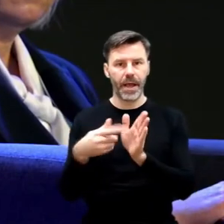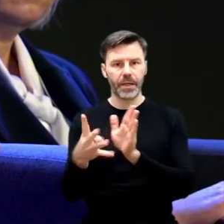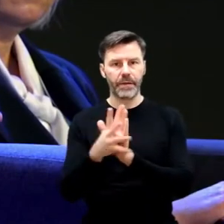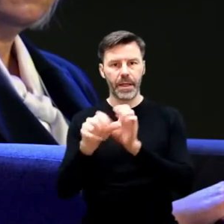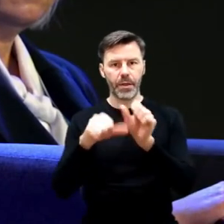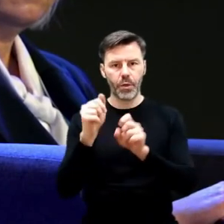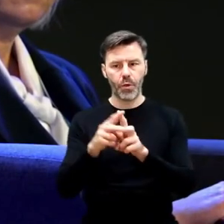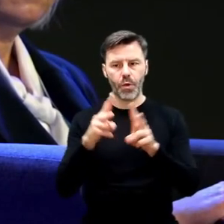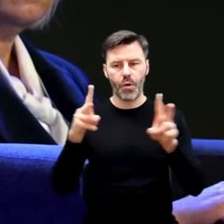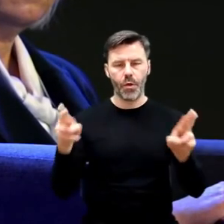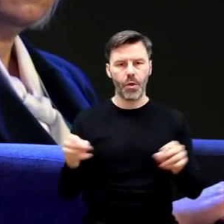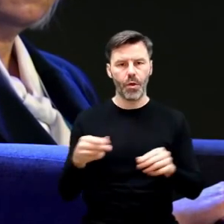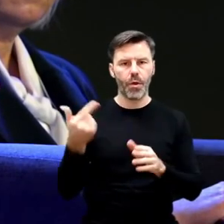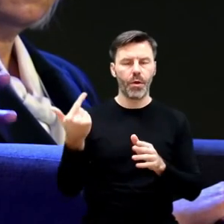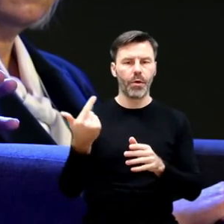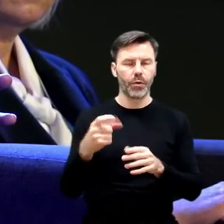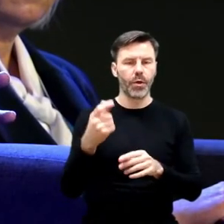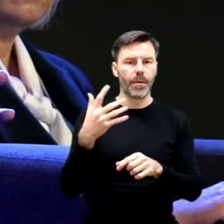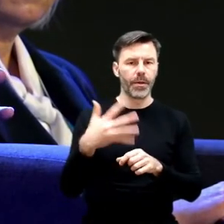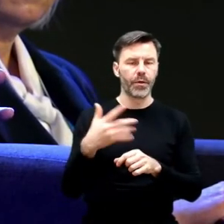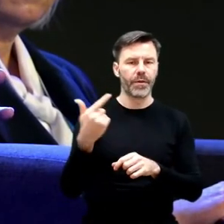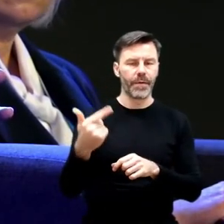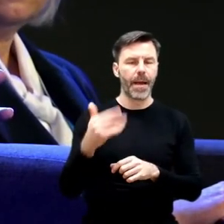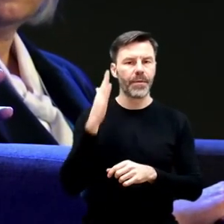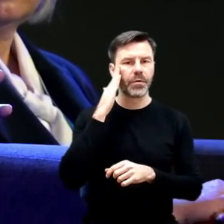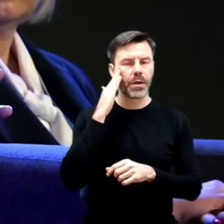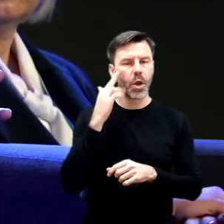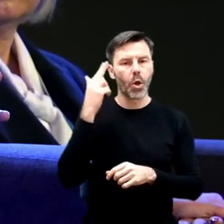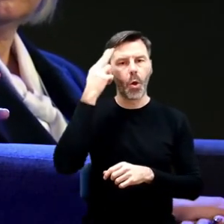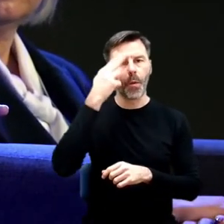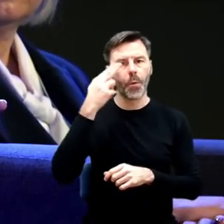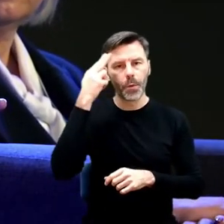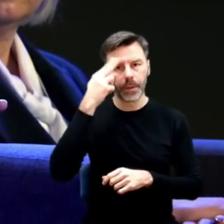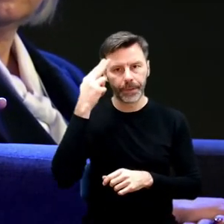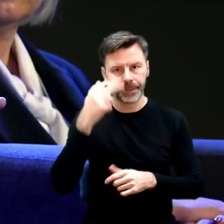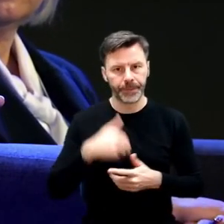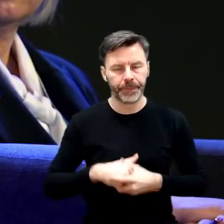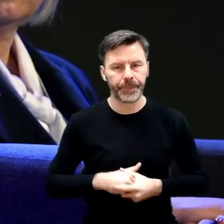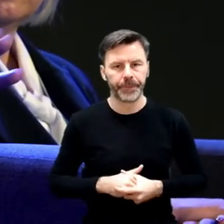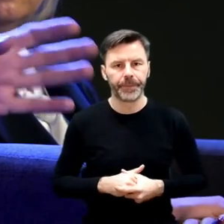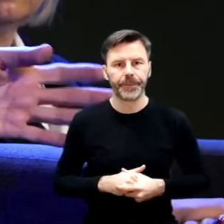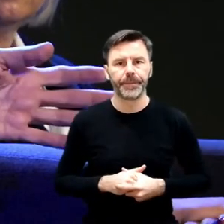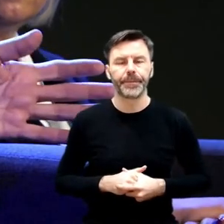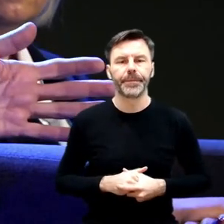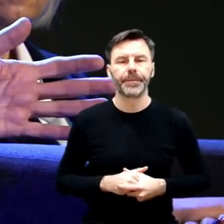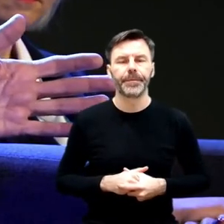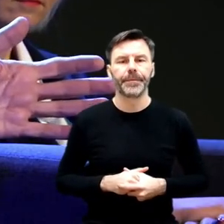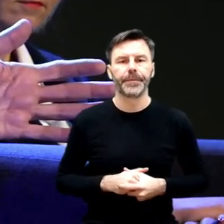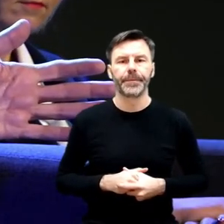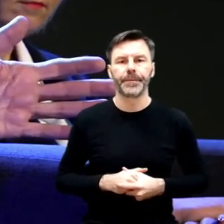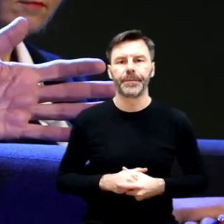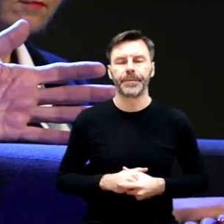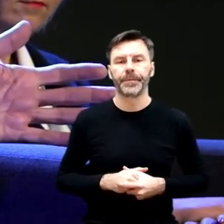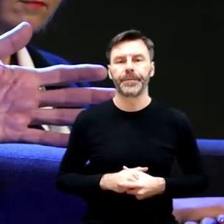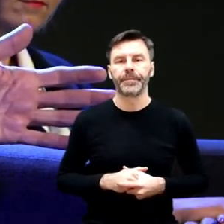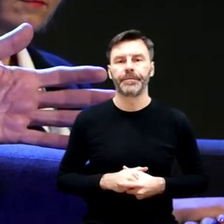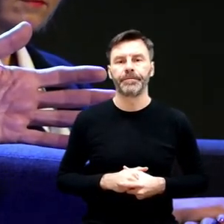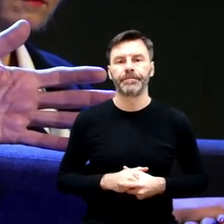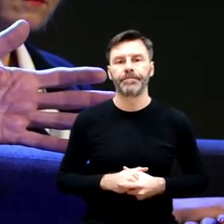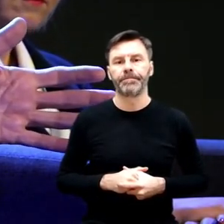W tych budynkach komunalnych, no trochę, u nas nie ma chętnych developerów.